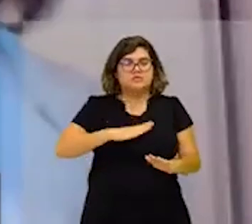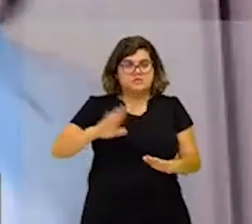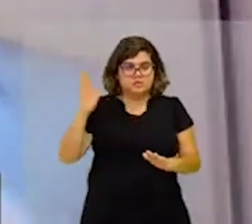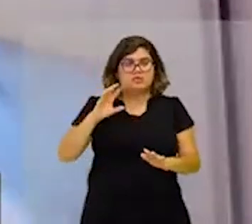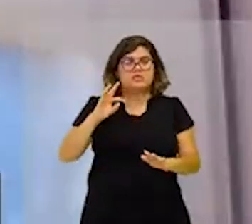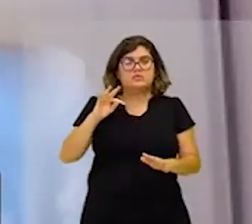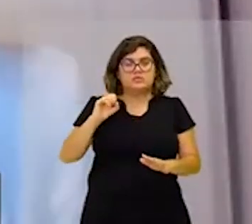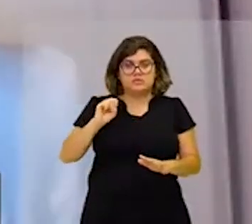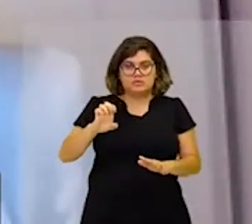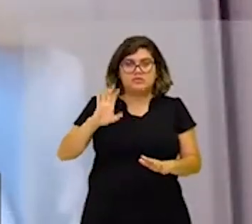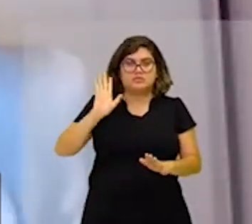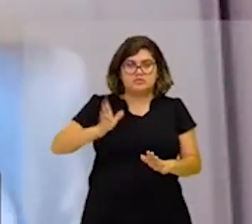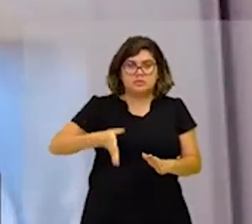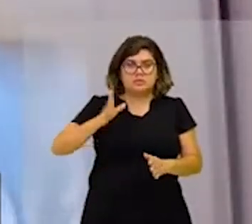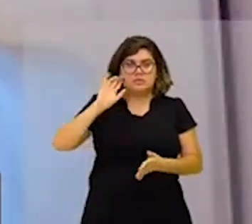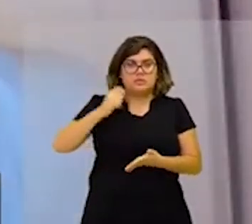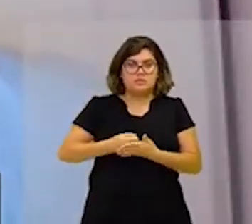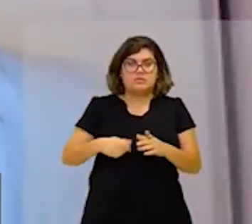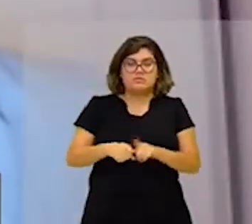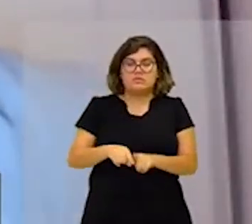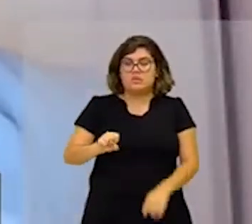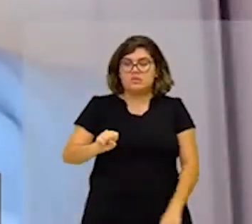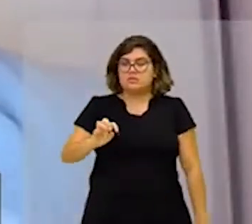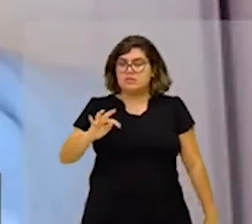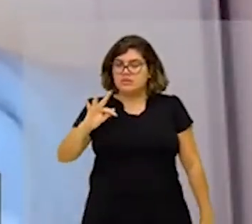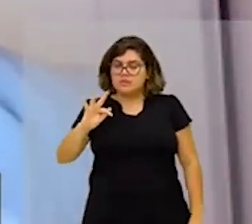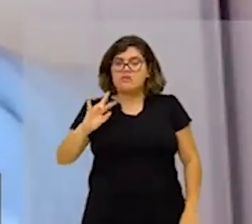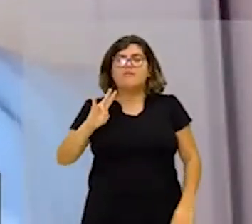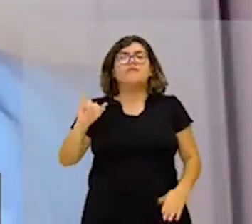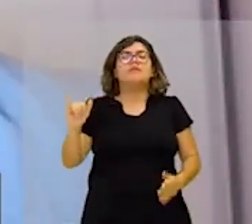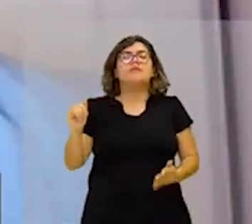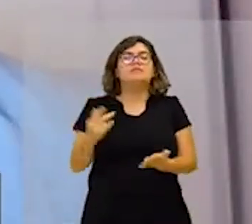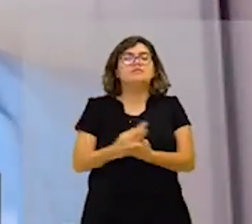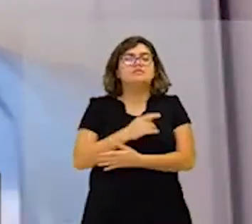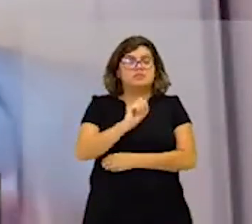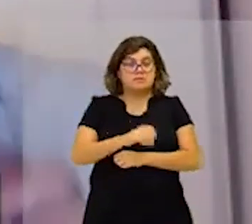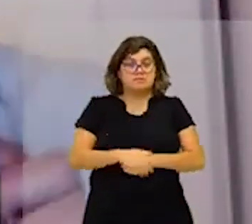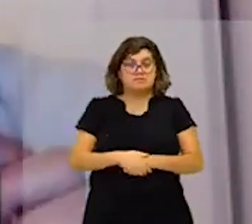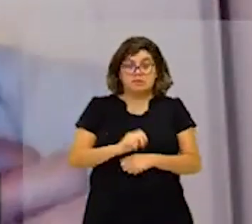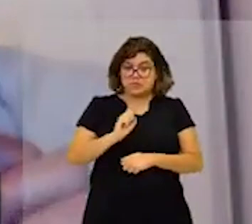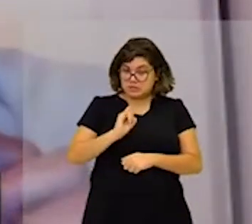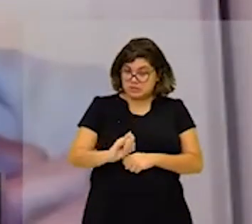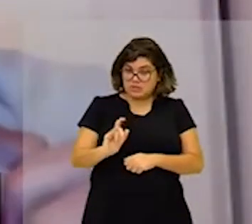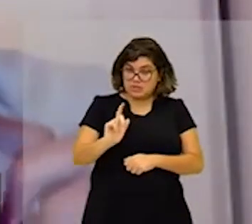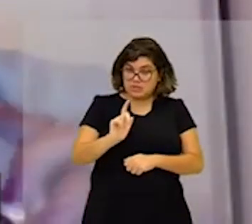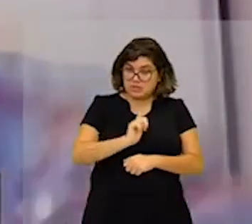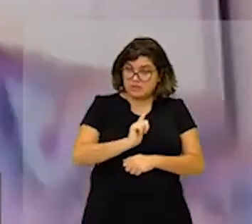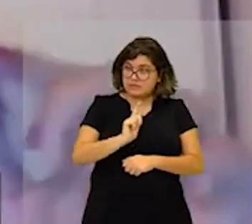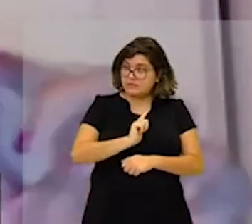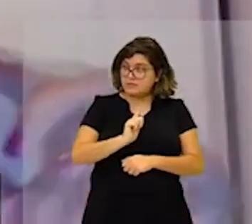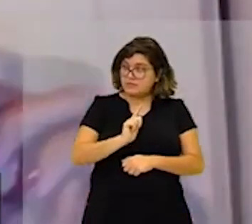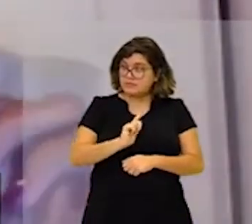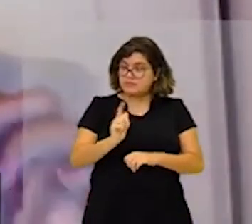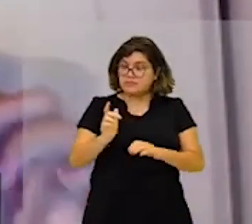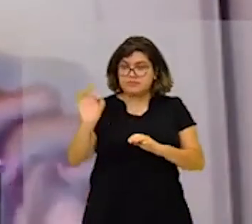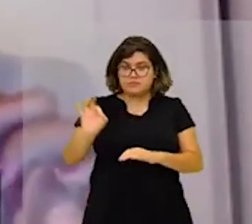decidiu também o STF o que que vai acontecer se eu tenho é a proporcionalidade de trinta por cento de